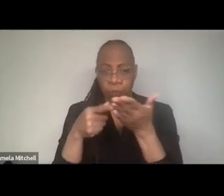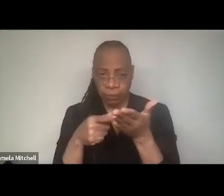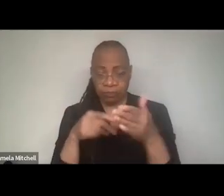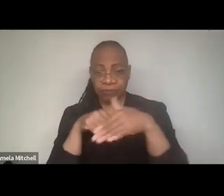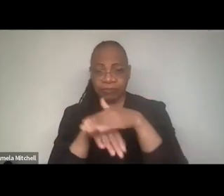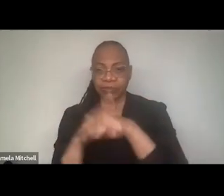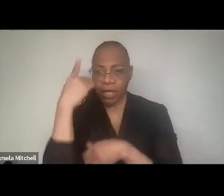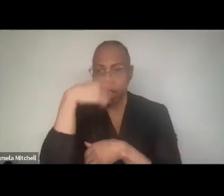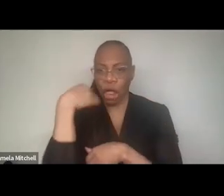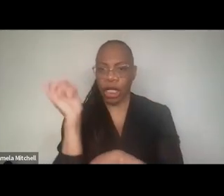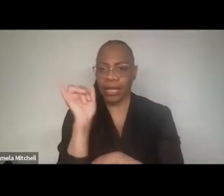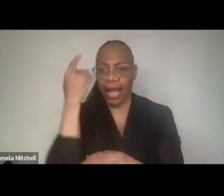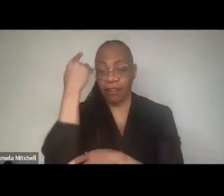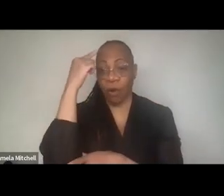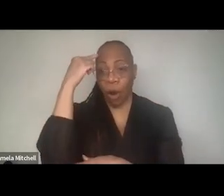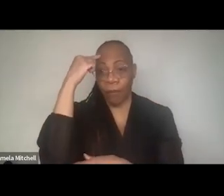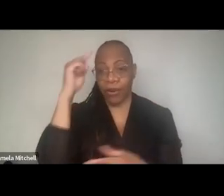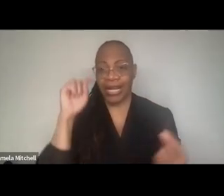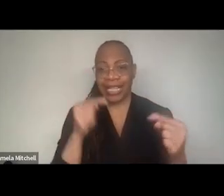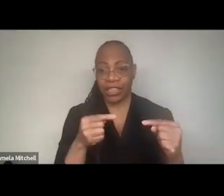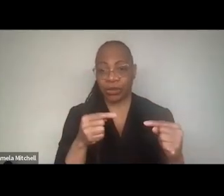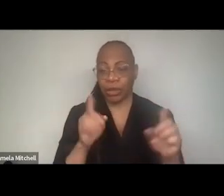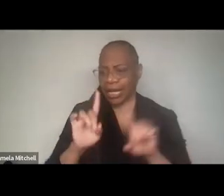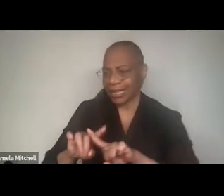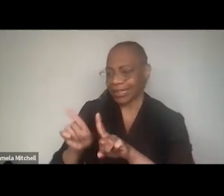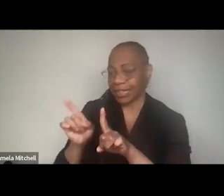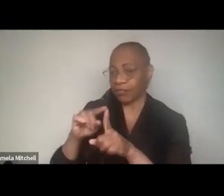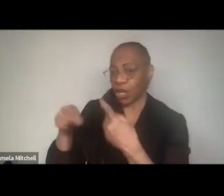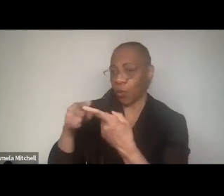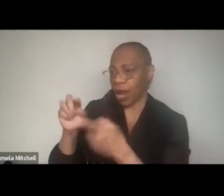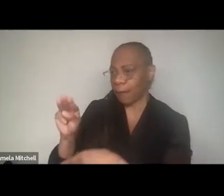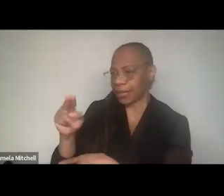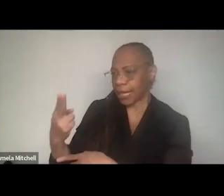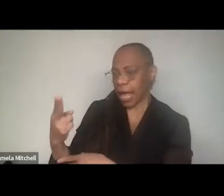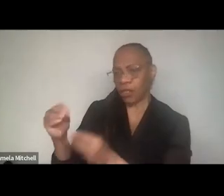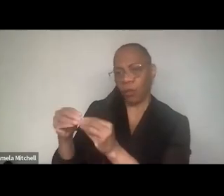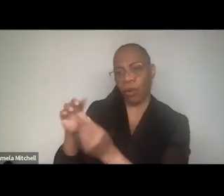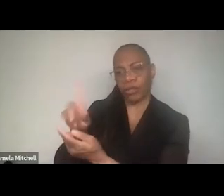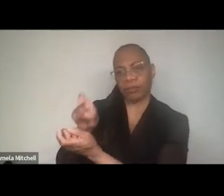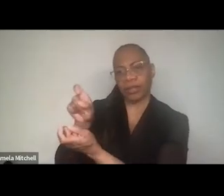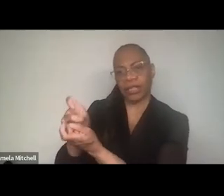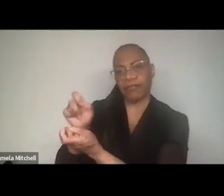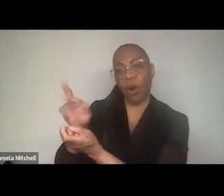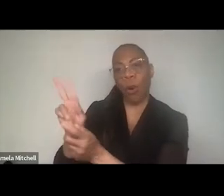para lesiones cerebrales, porque es ligeramente diferente cuando miramos específicamente la salud mental o personas con enfermedades mentales graves.